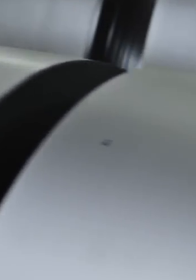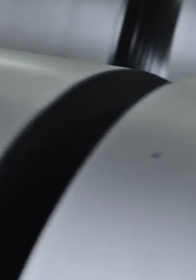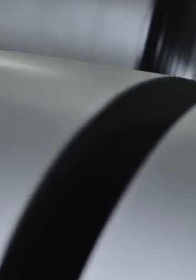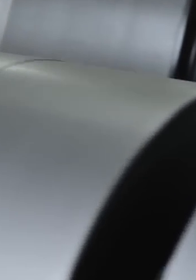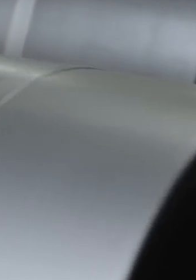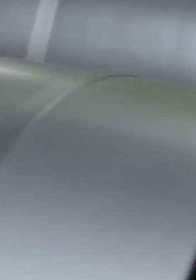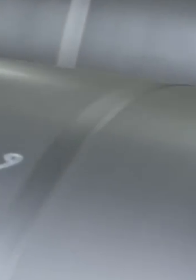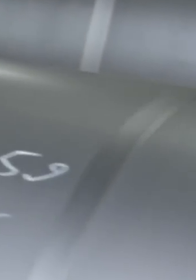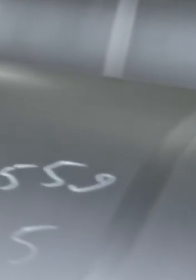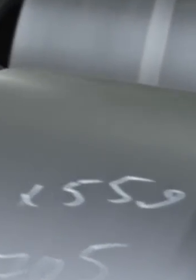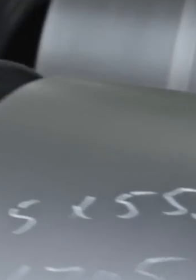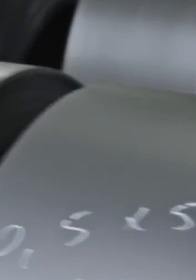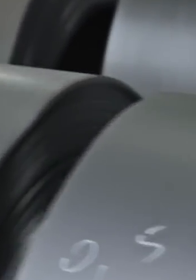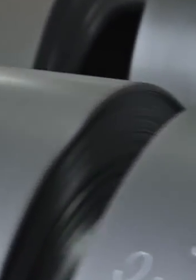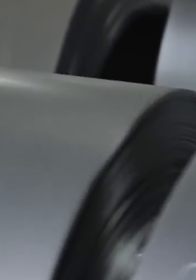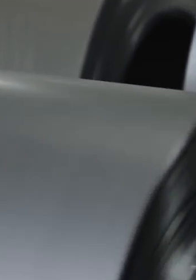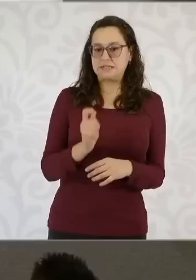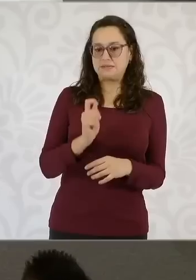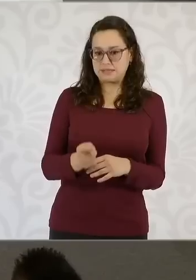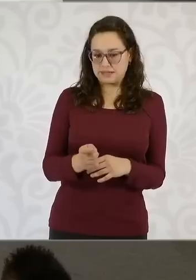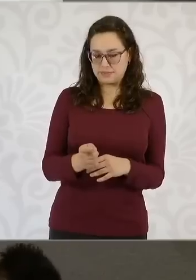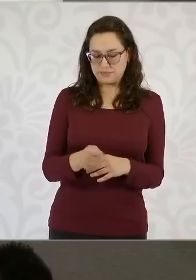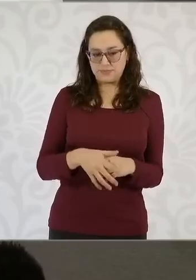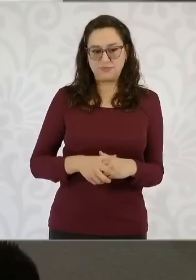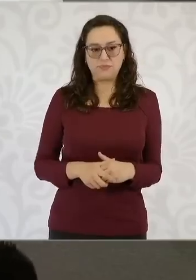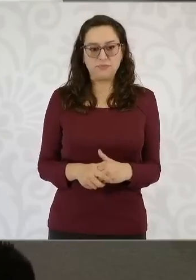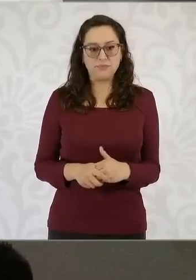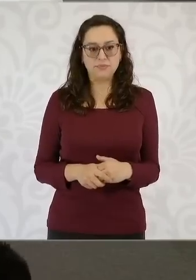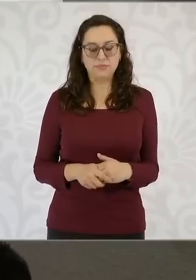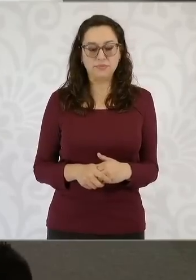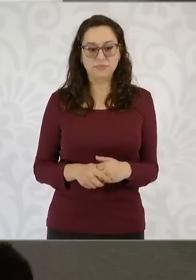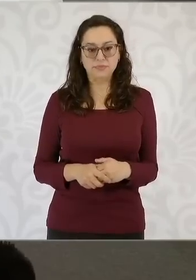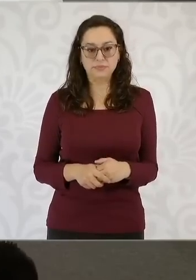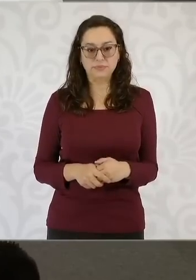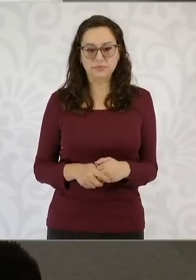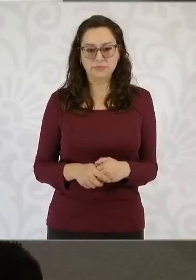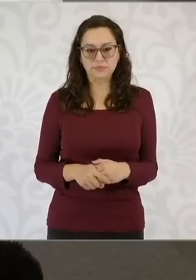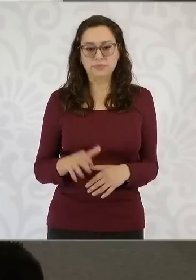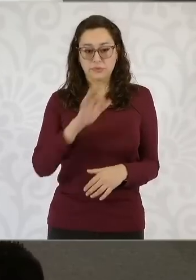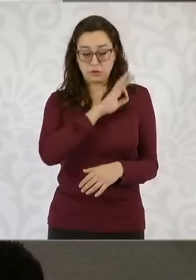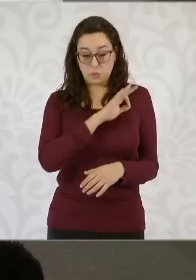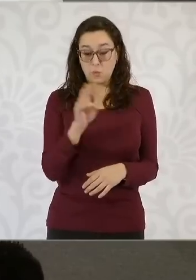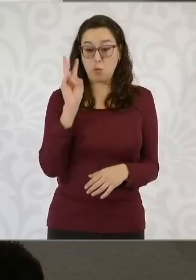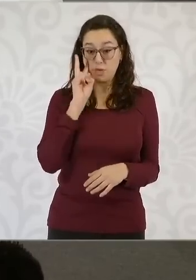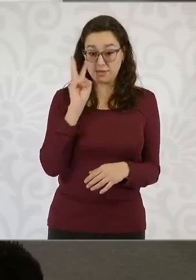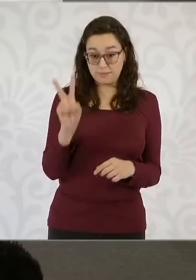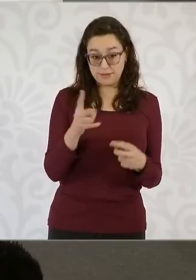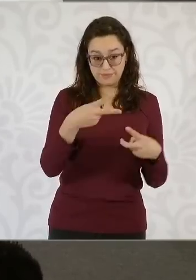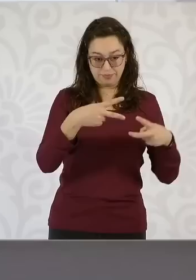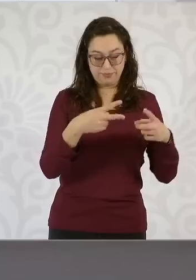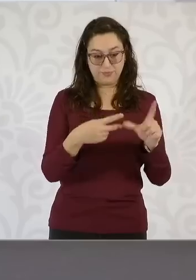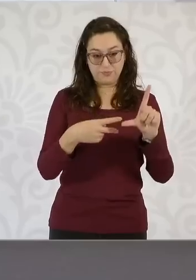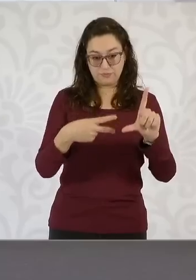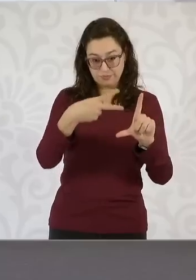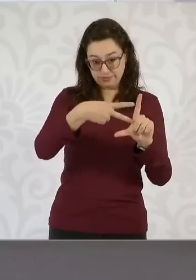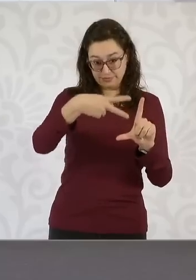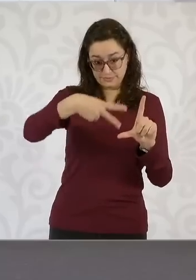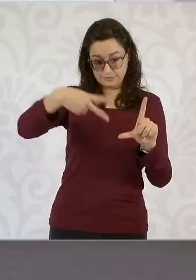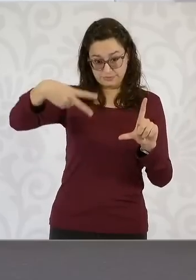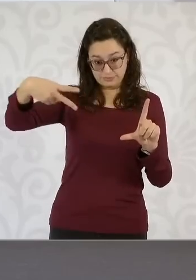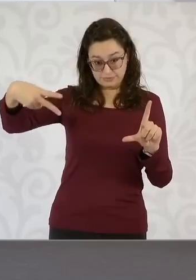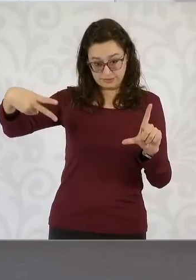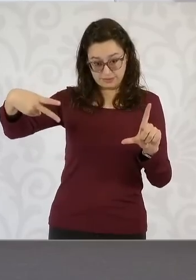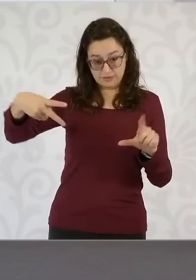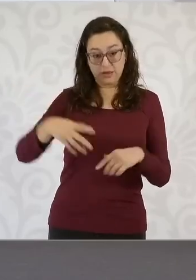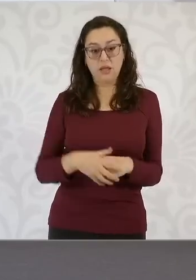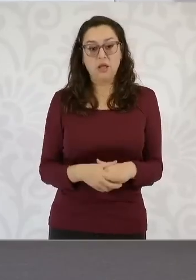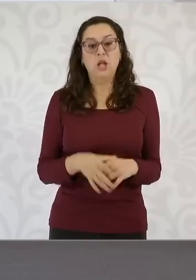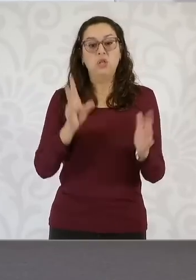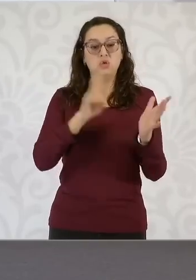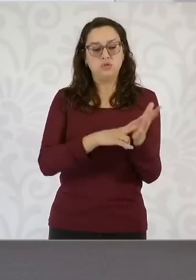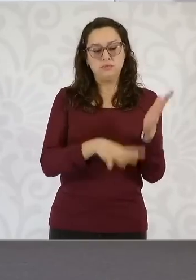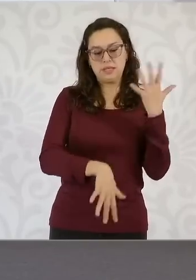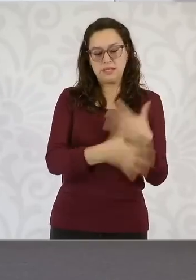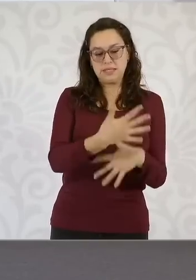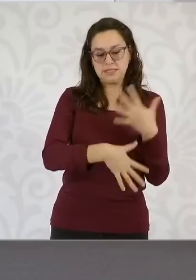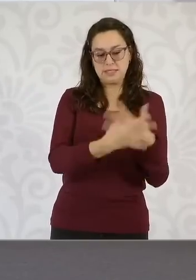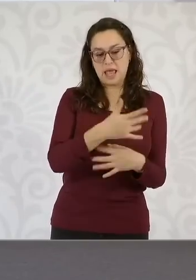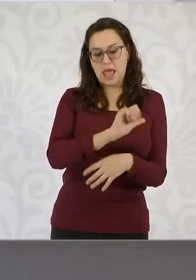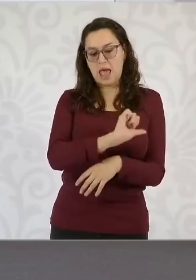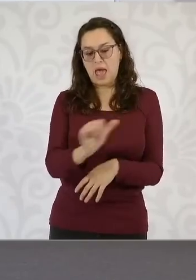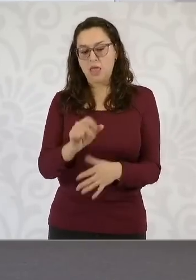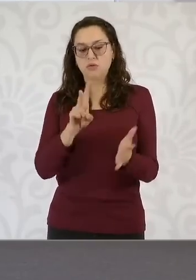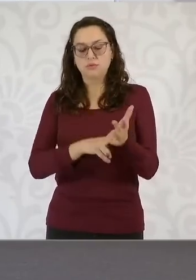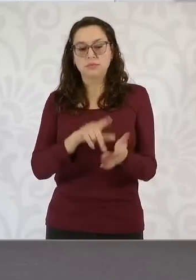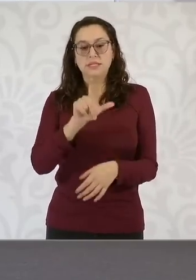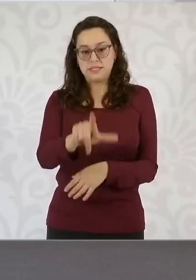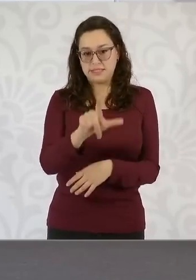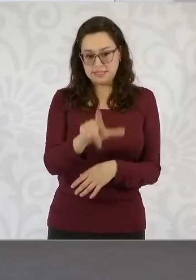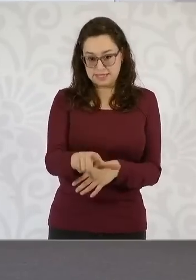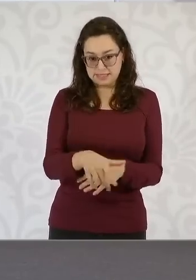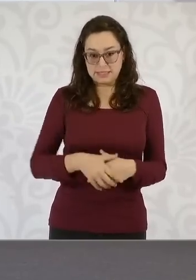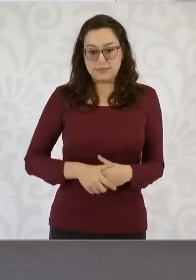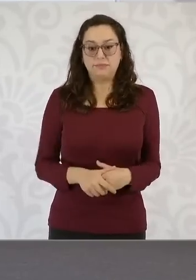explica si ustedes toman 2015 2017 aquí dice promedio base 2015 2017 aquí lo que